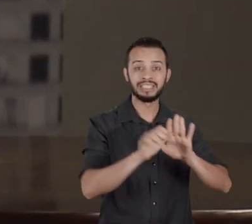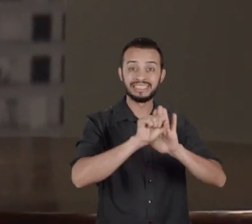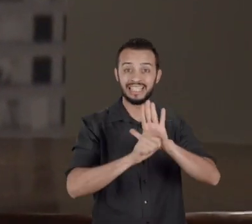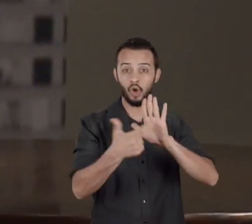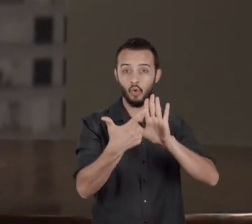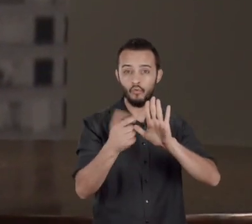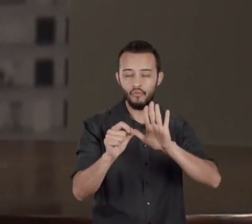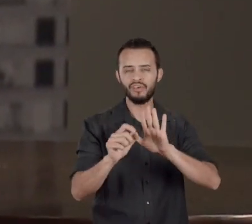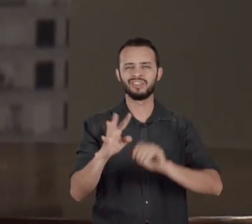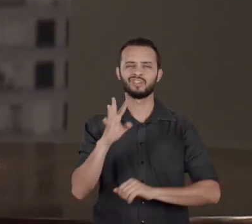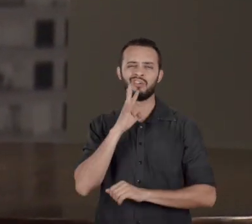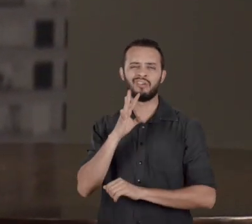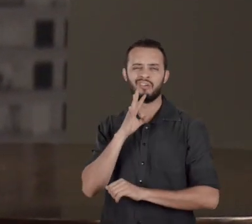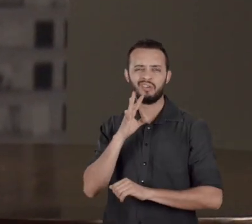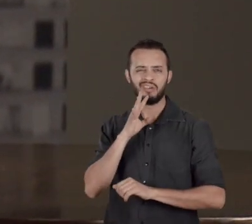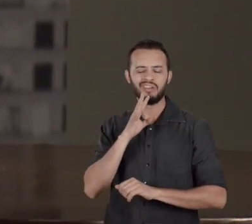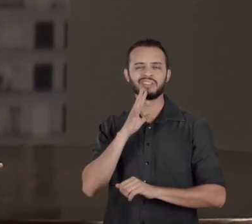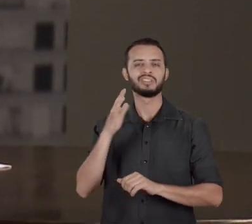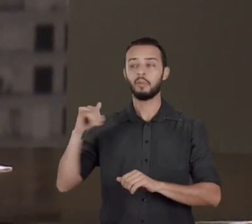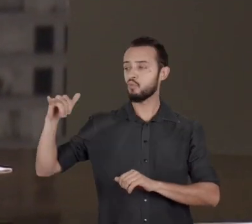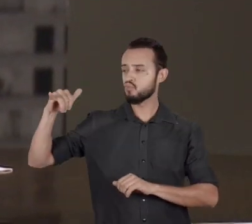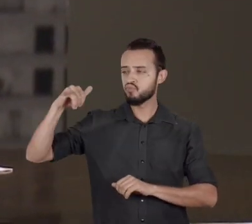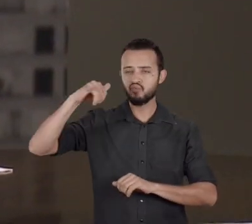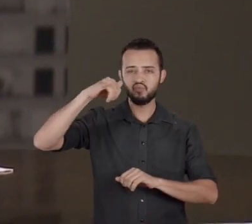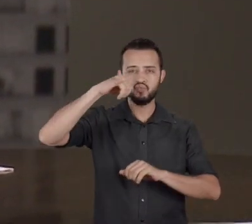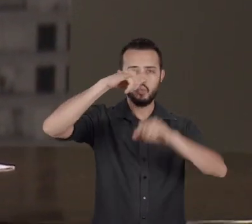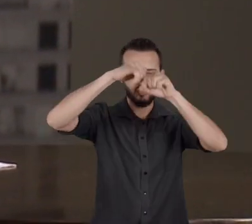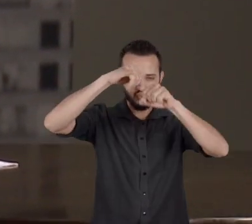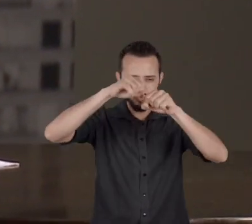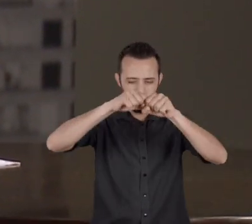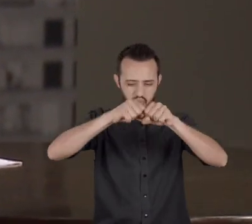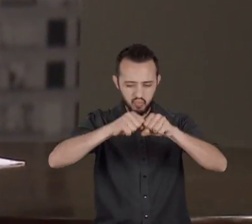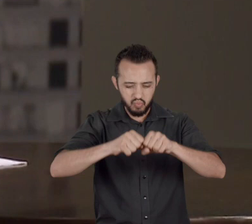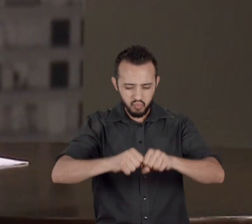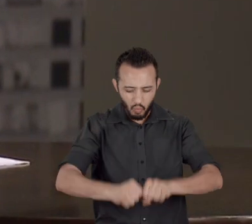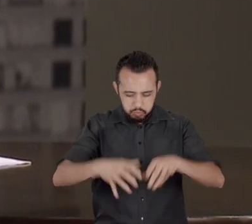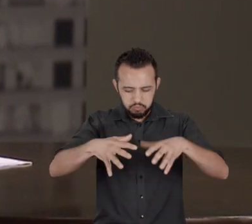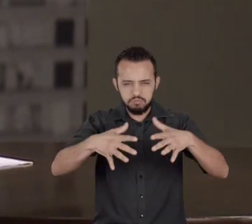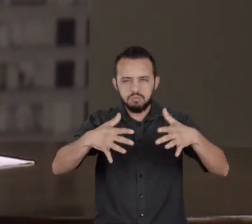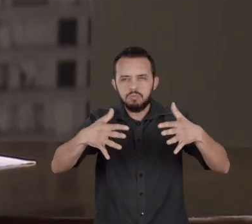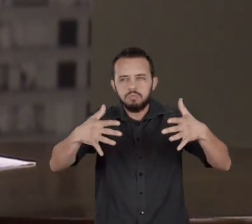que nós conhecemos, o gulag, as bombas atômicas. Então, todos os lados, quer dizer,